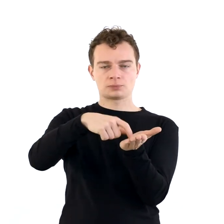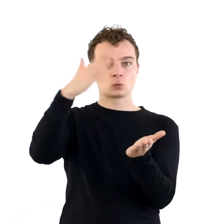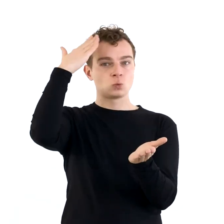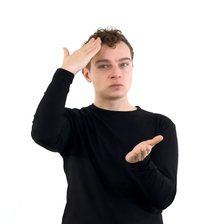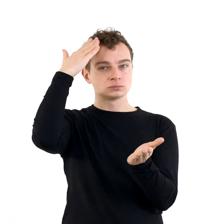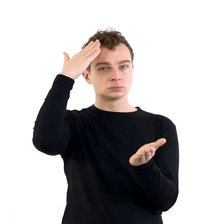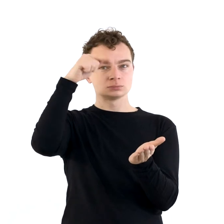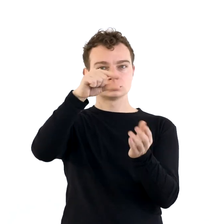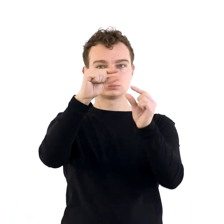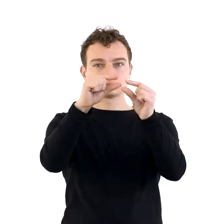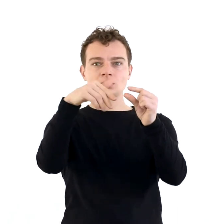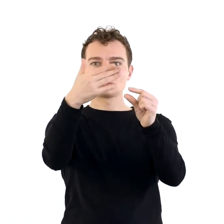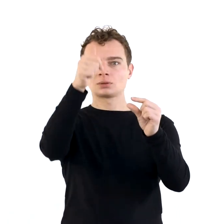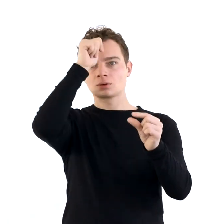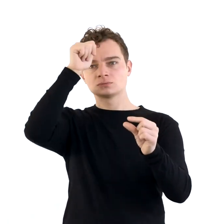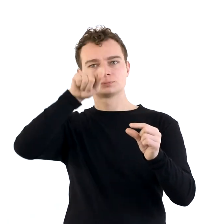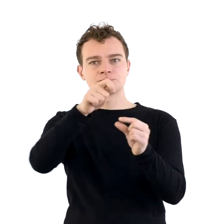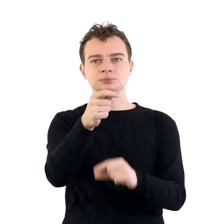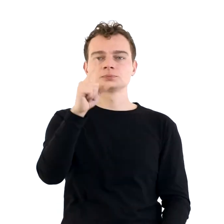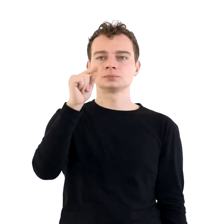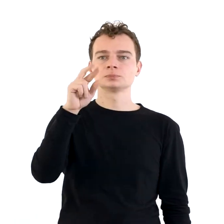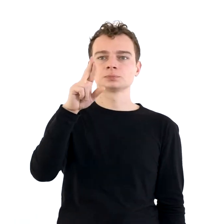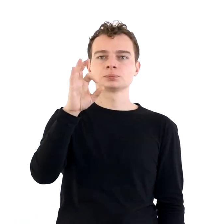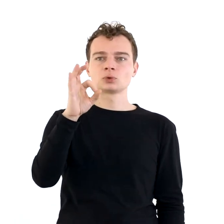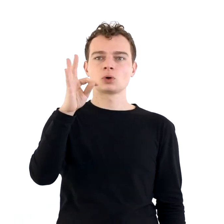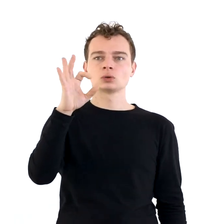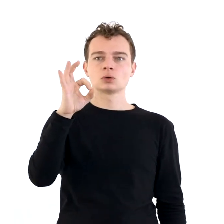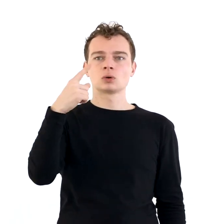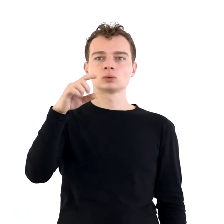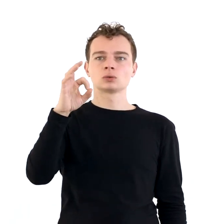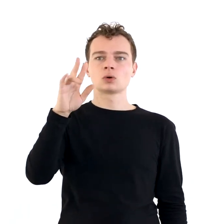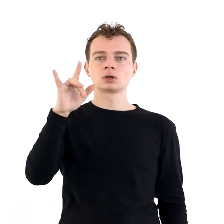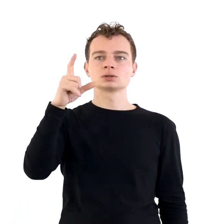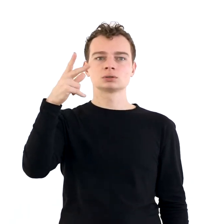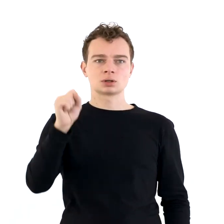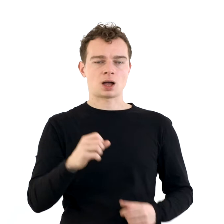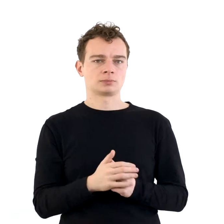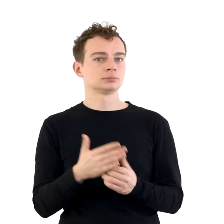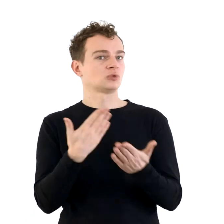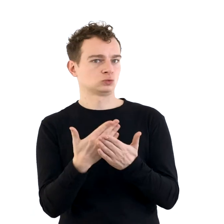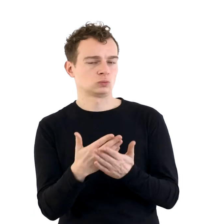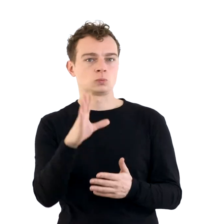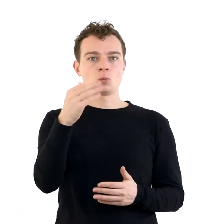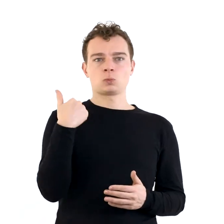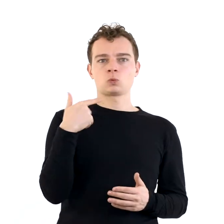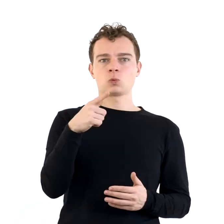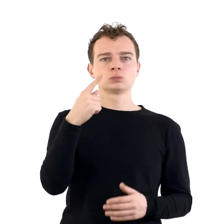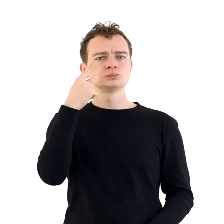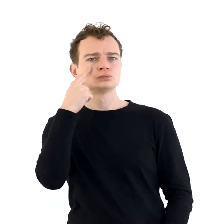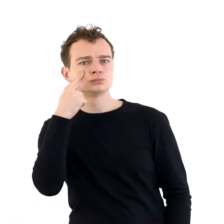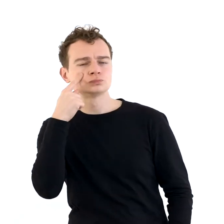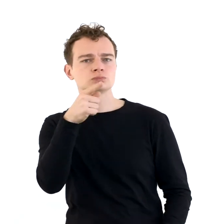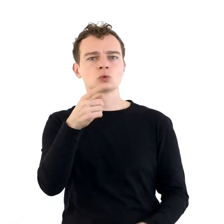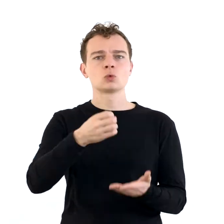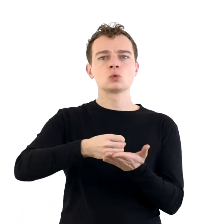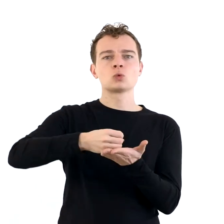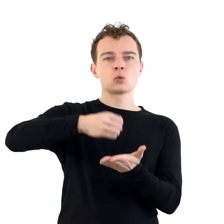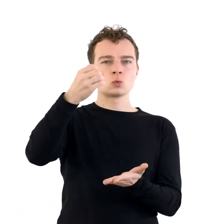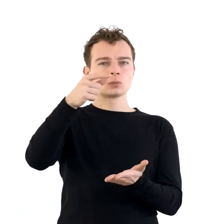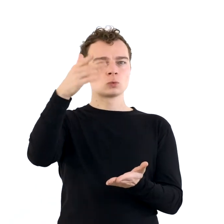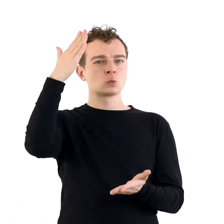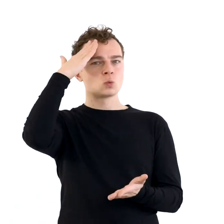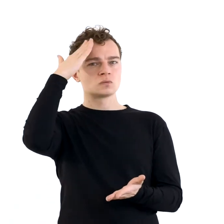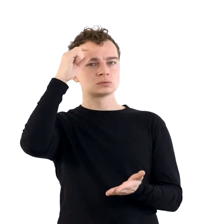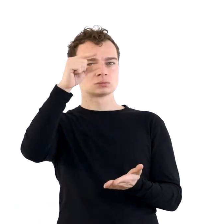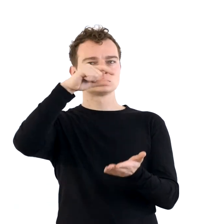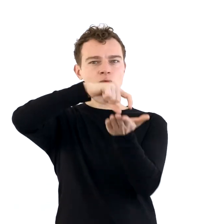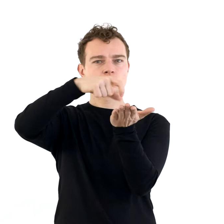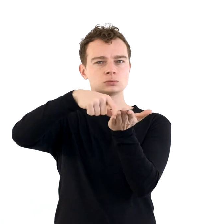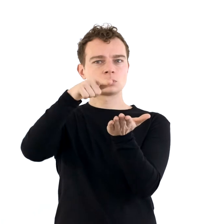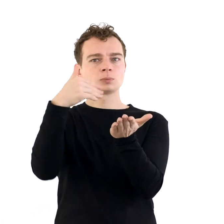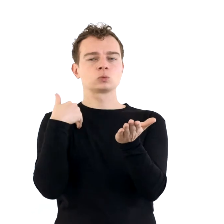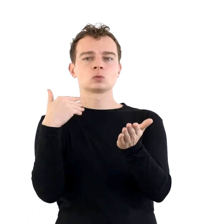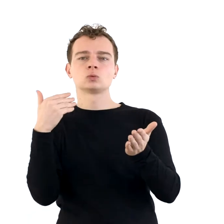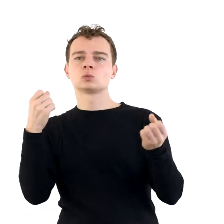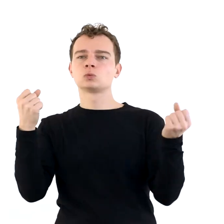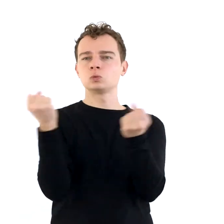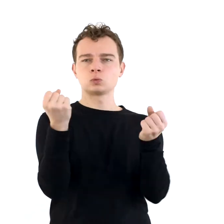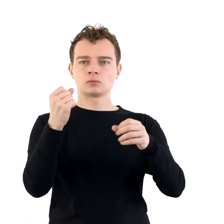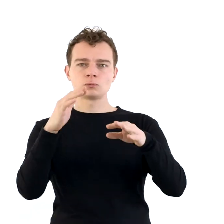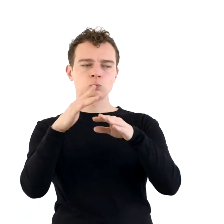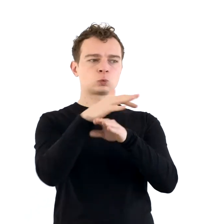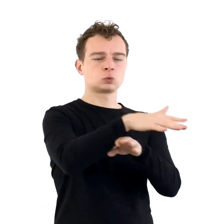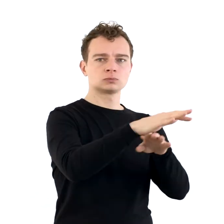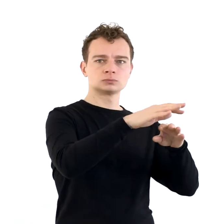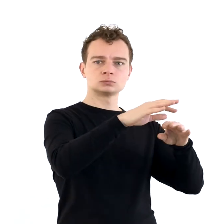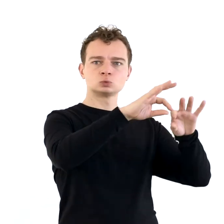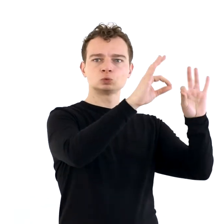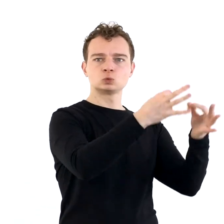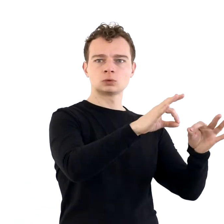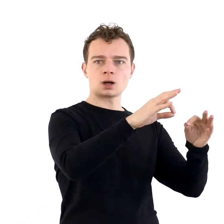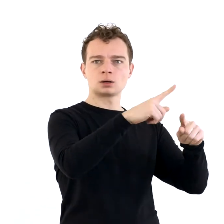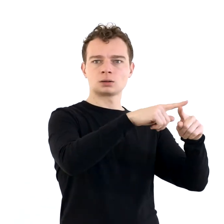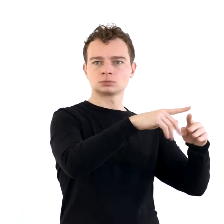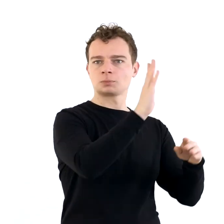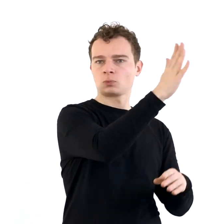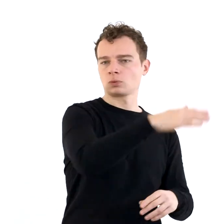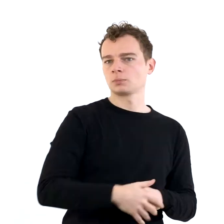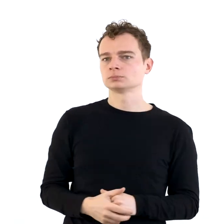która została nazwana protodorycką, ponieważ wywarła przypuszczalnie spory wpływ na sztukę grecką.